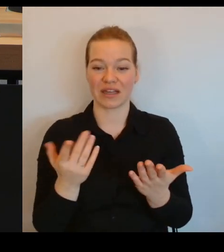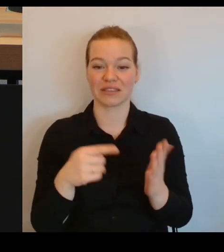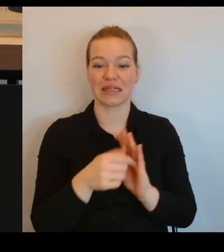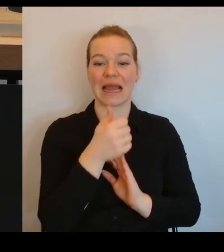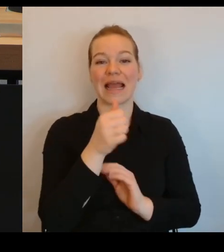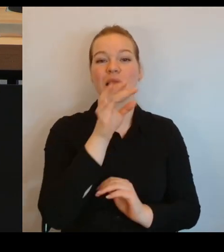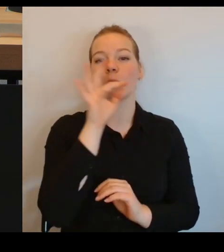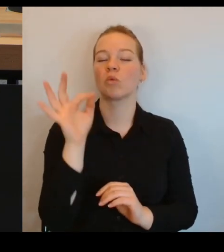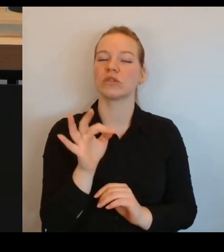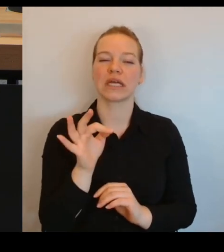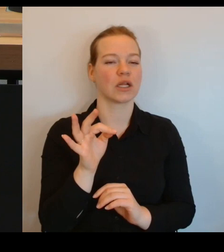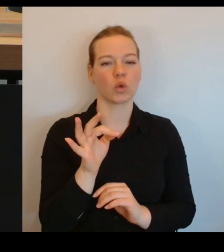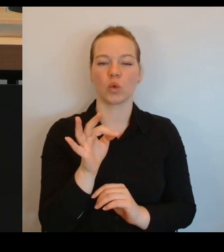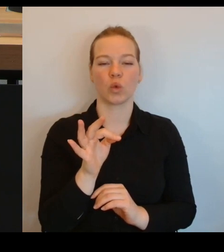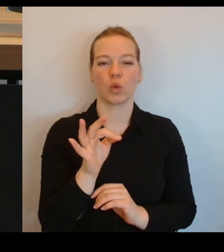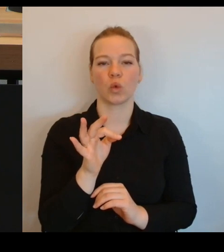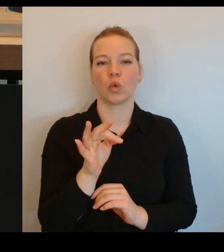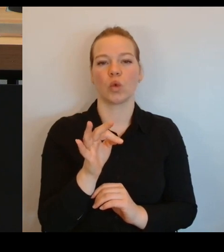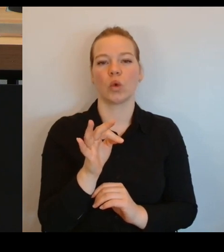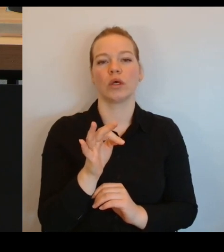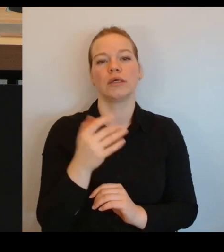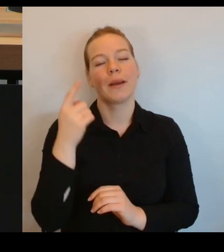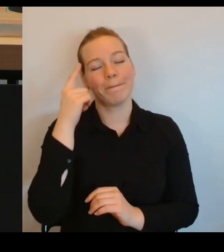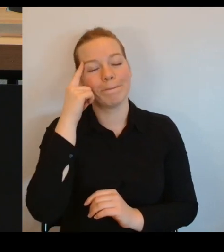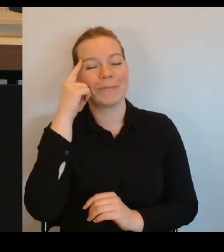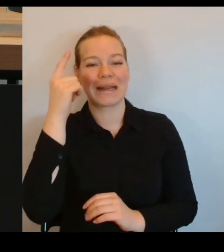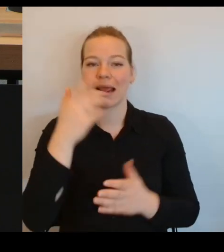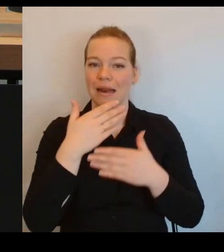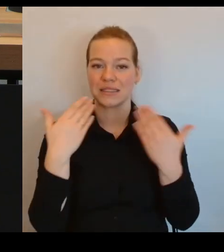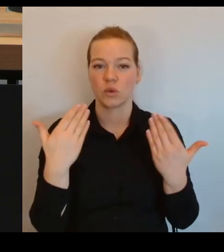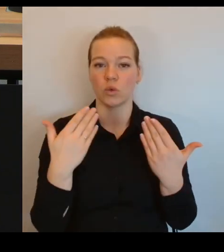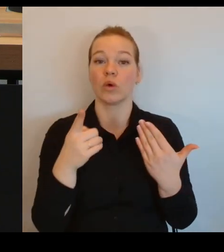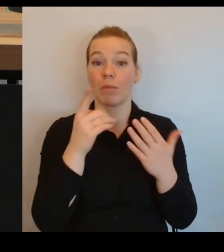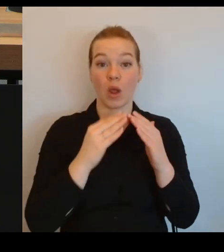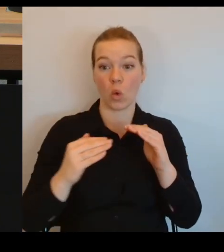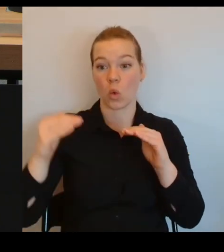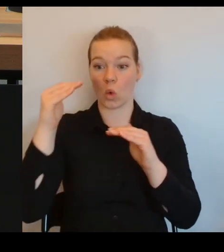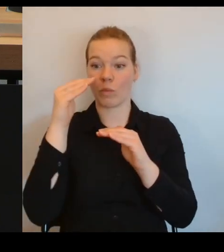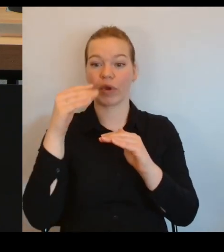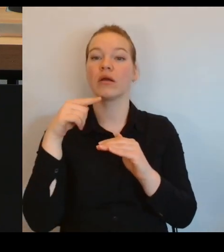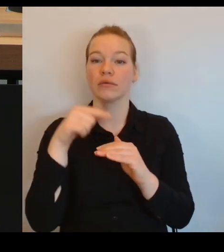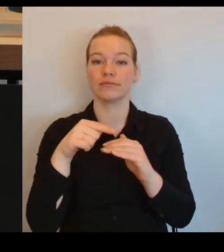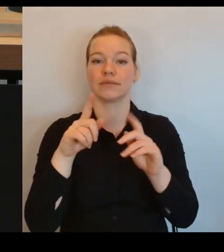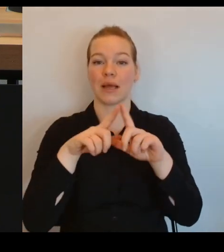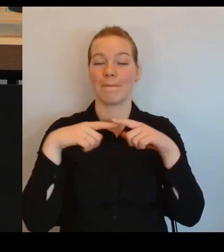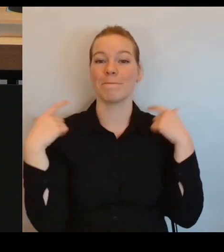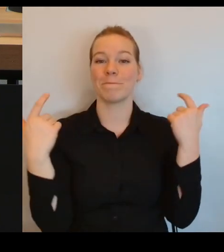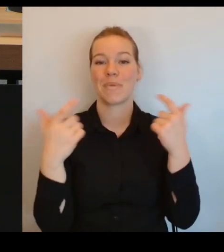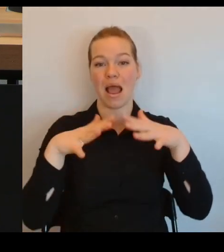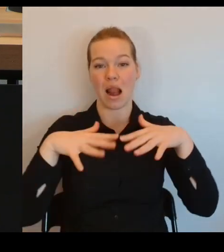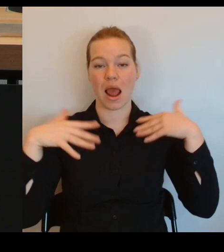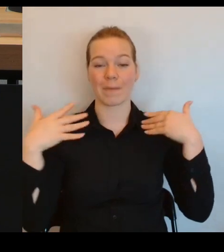Regierung durch das Parlament. Liebe Kolleginnen von CDU und SPD, holen Sie sich das Budgetrecht des Parlaments zurück